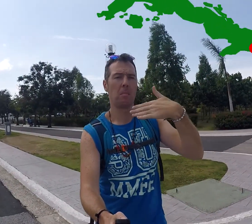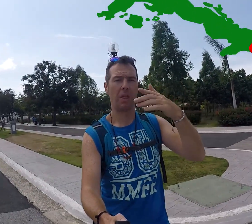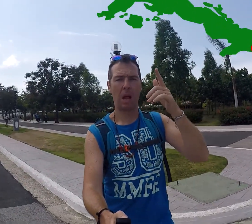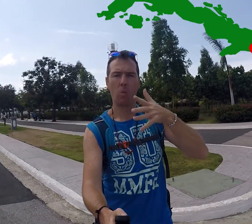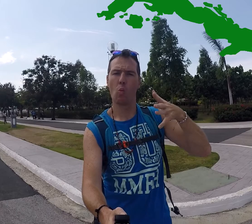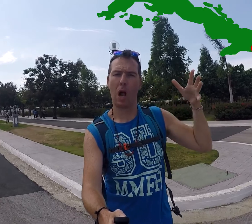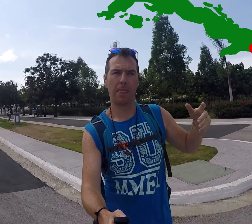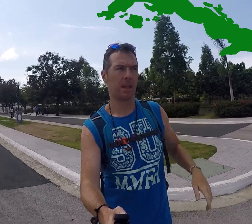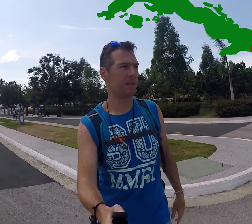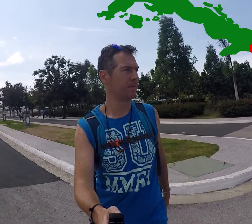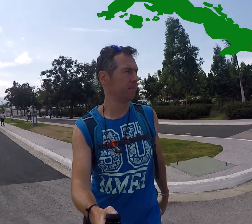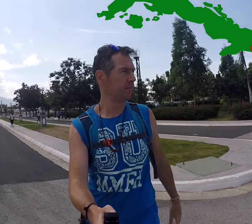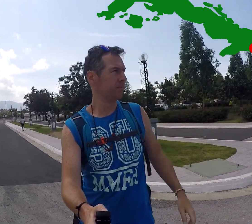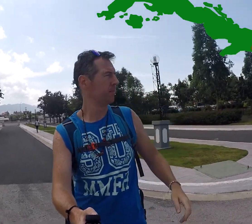Esa bandera es muy grande